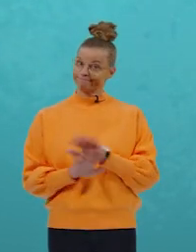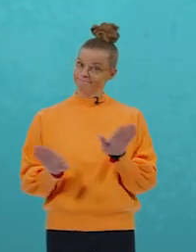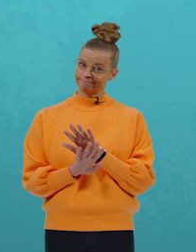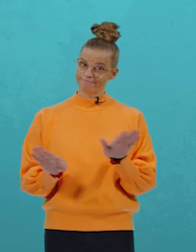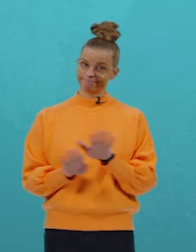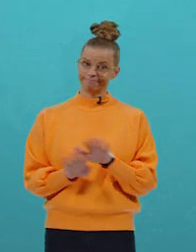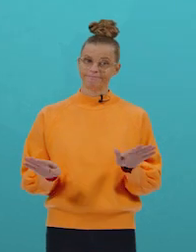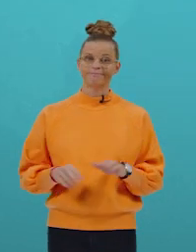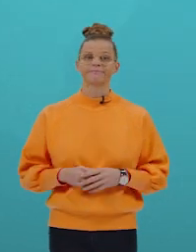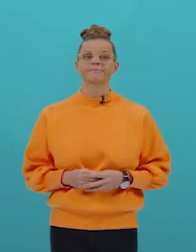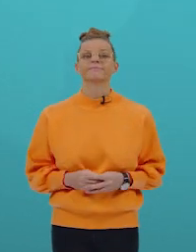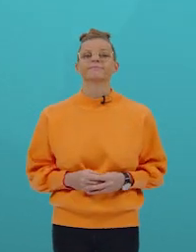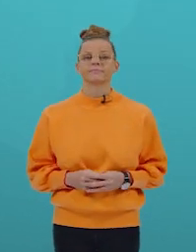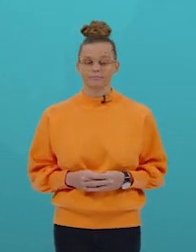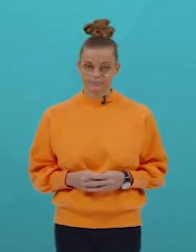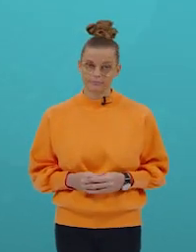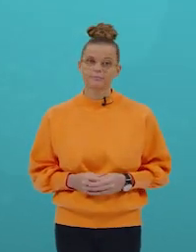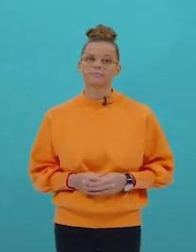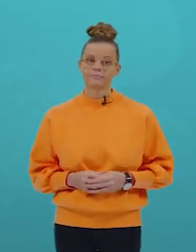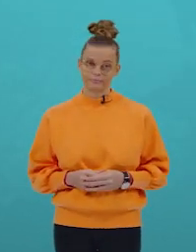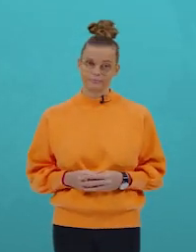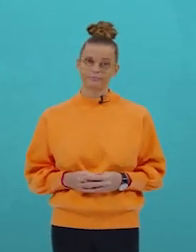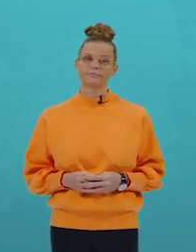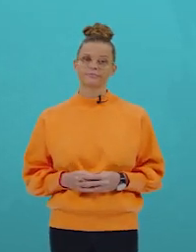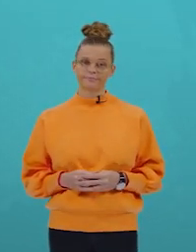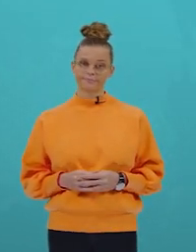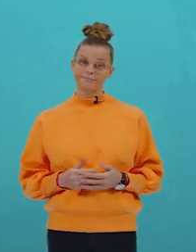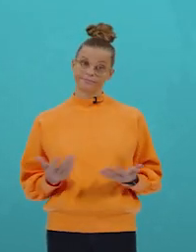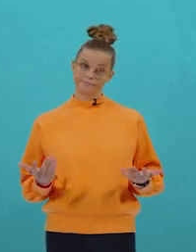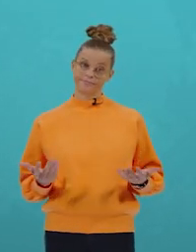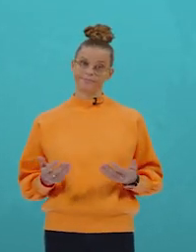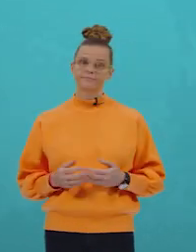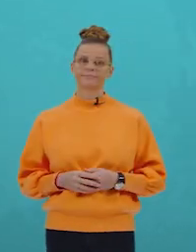keinen Fall ein Zertifikat ausgestellt werden. Sonst können sich PTA selbst strafbar machen.